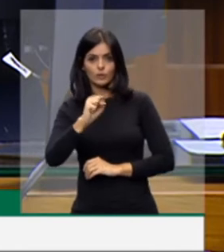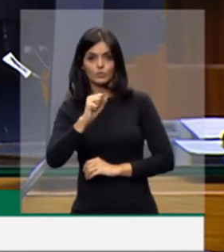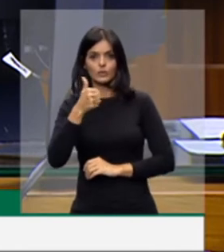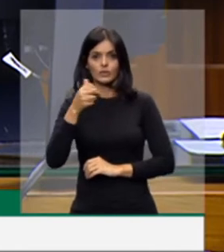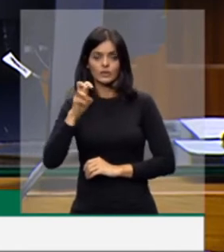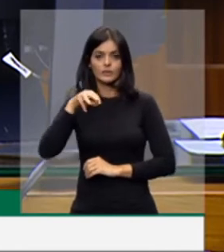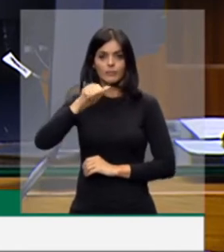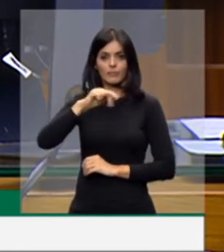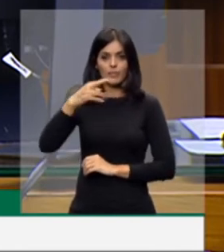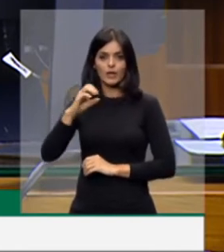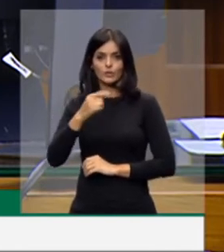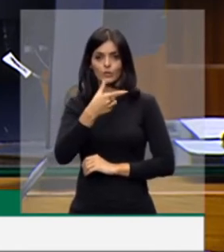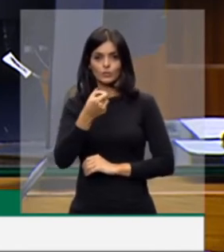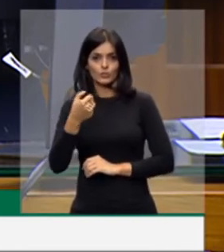DEZEMBRO DE 1996. 26 DE ABRIL